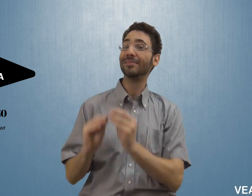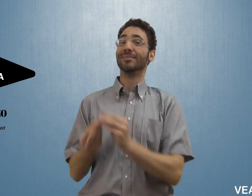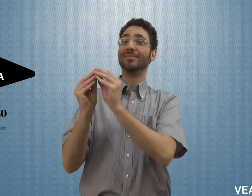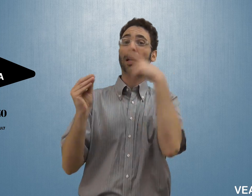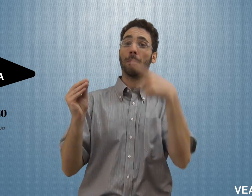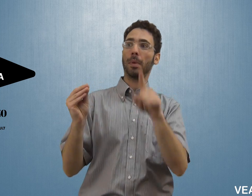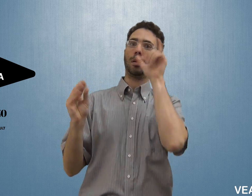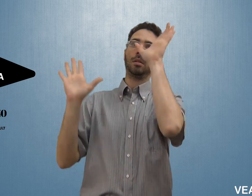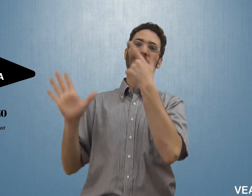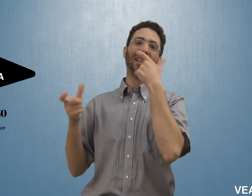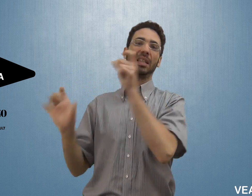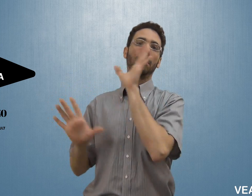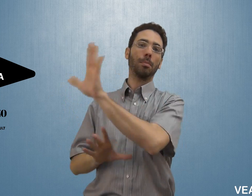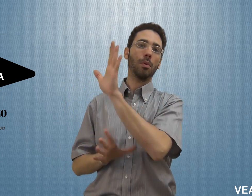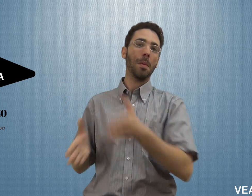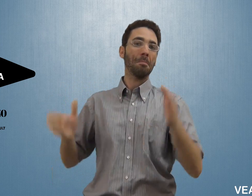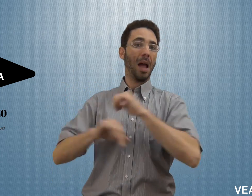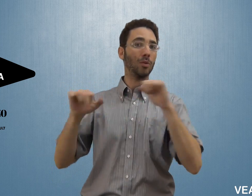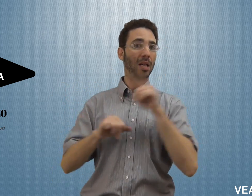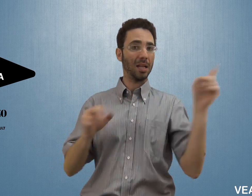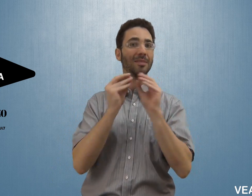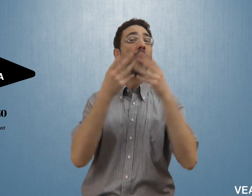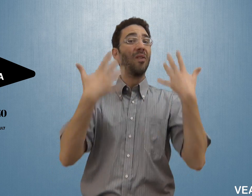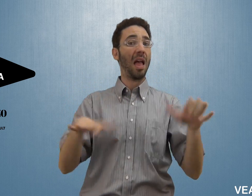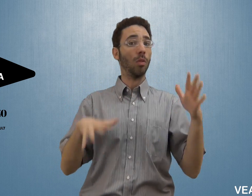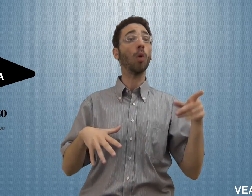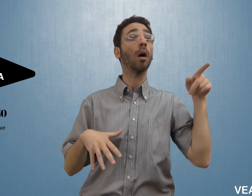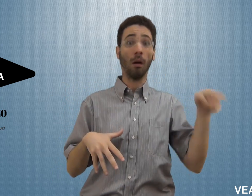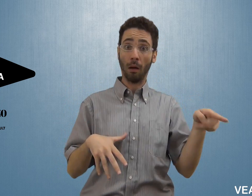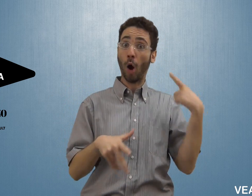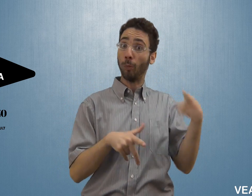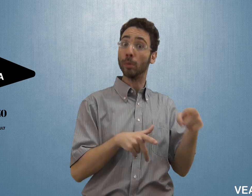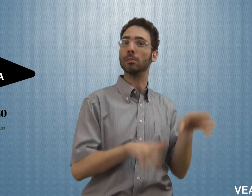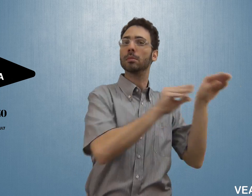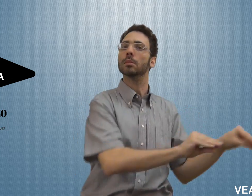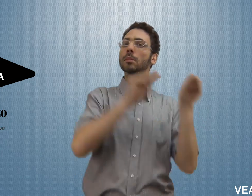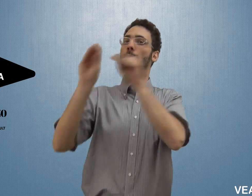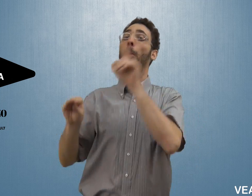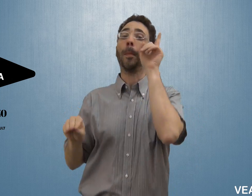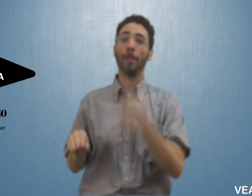appositamente per lo spazio architettonico di Palazzo Grassi.